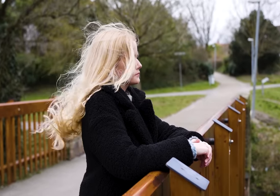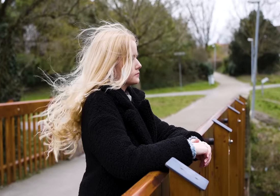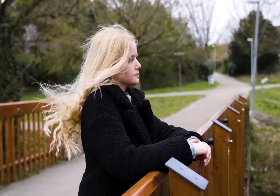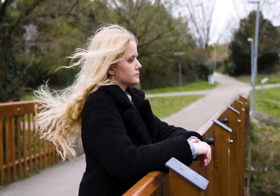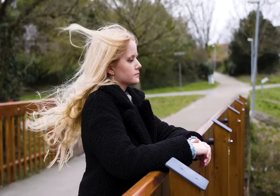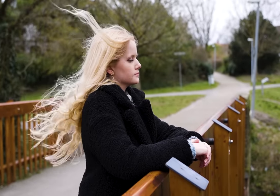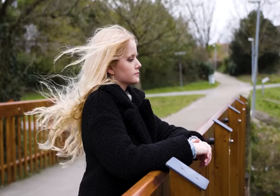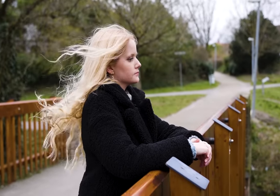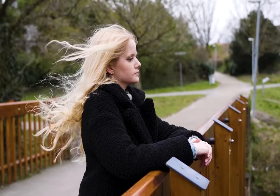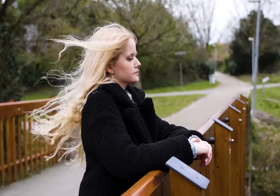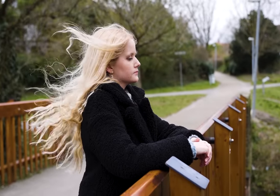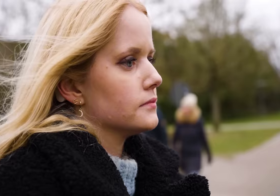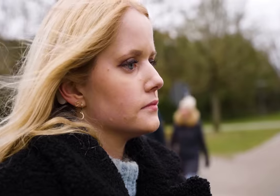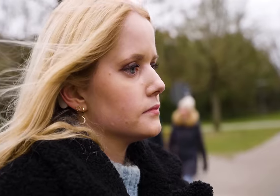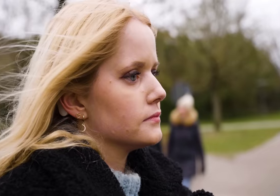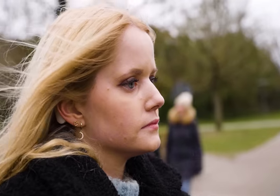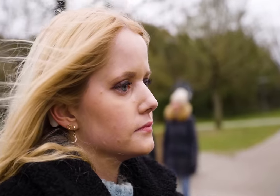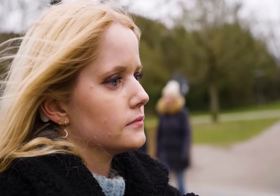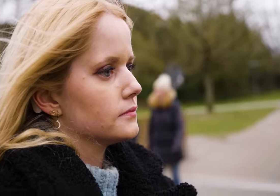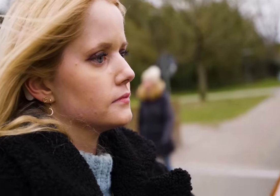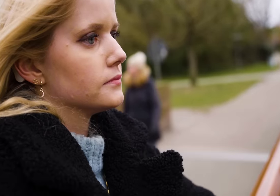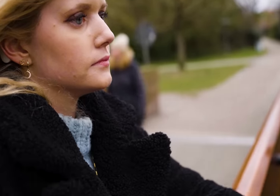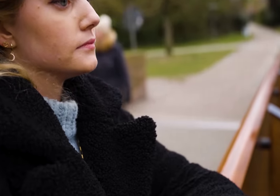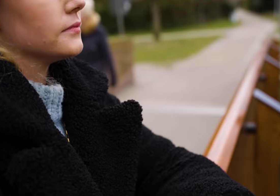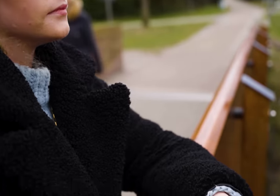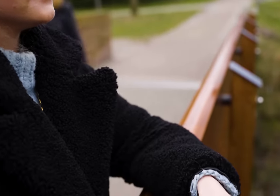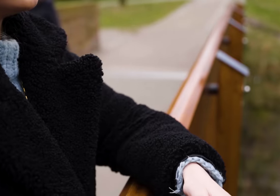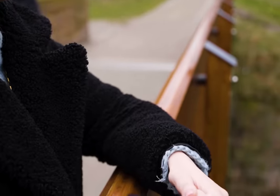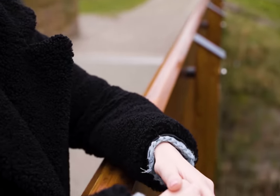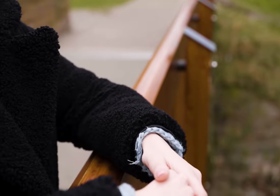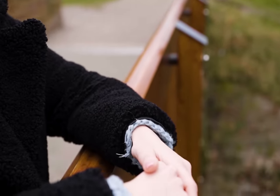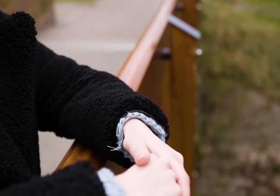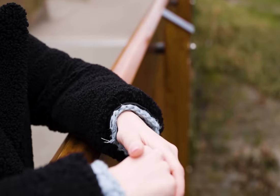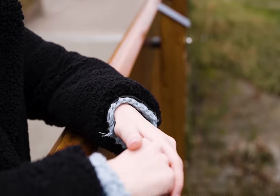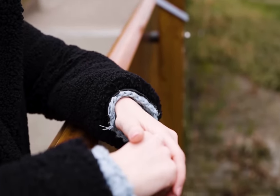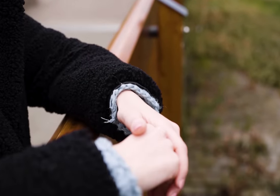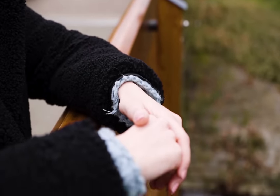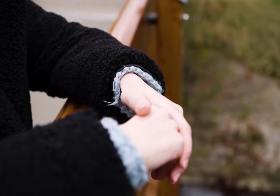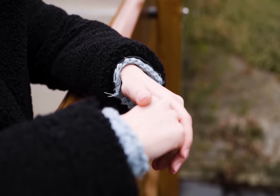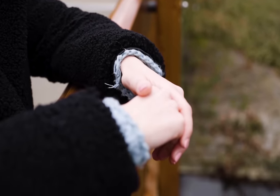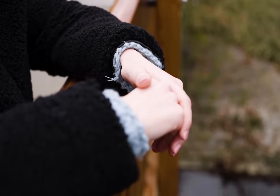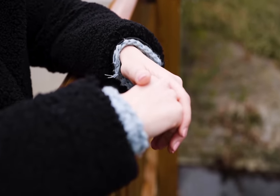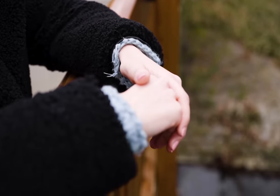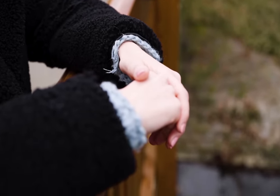(Beklemmende Musik) Dann kam die Operation und ... ja, so 'n bisschen Angst halt auch.